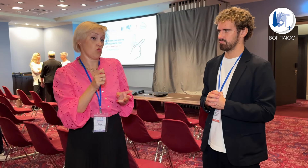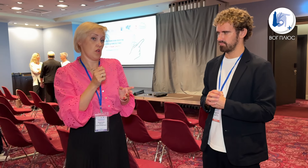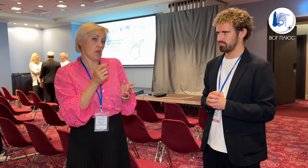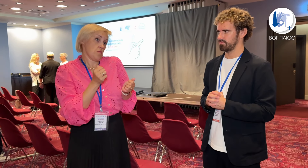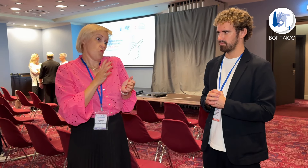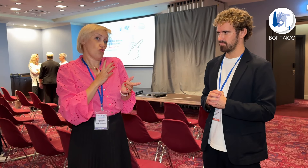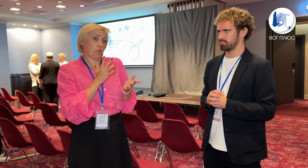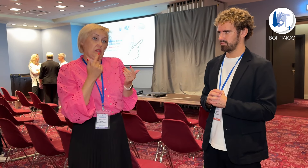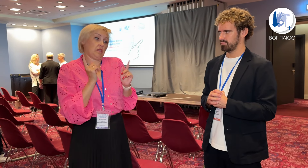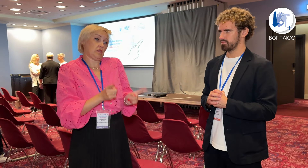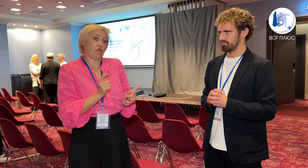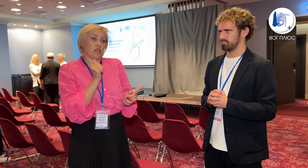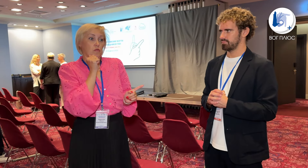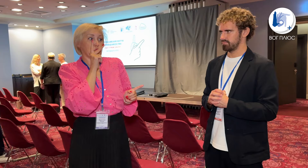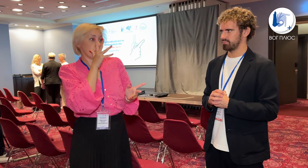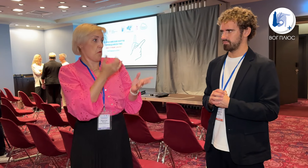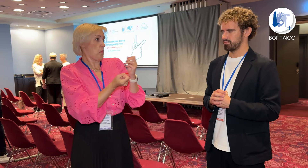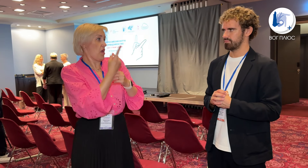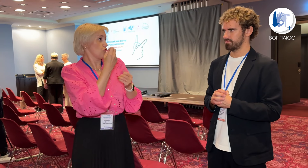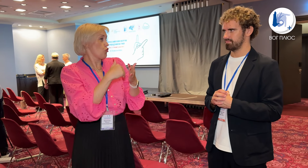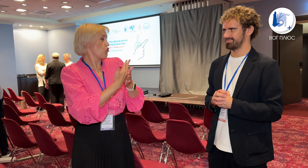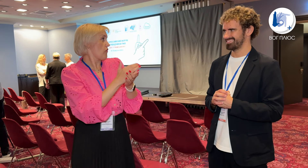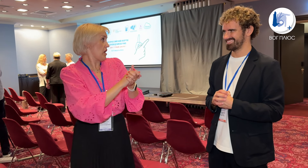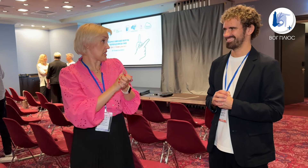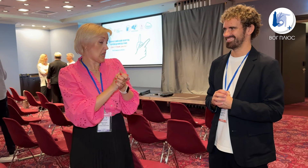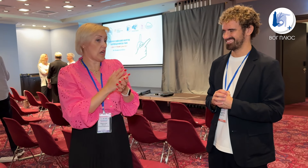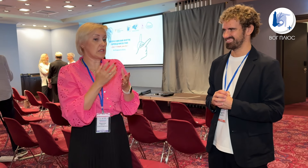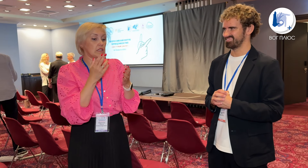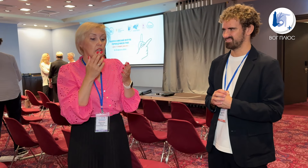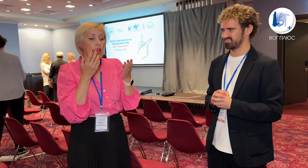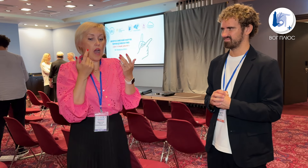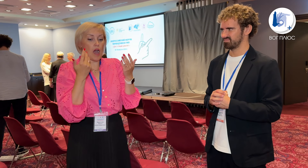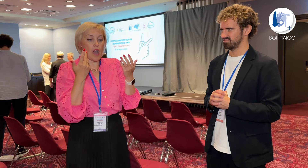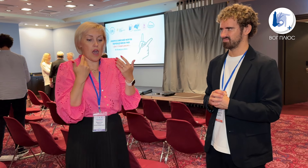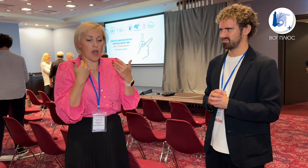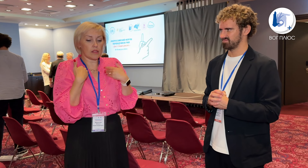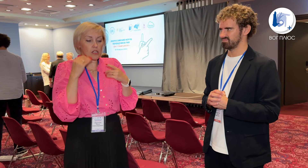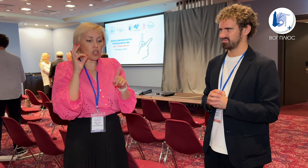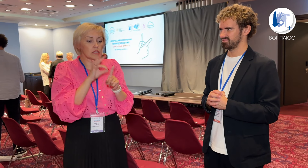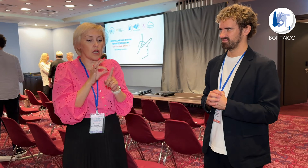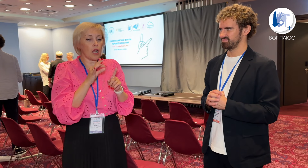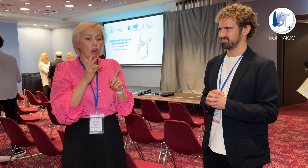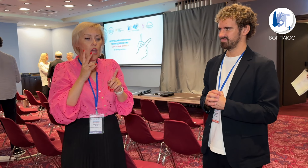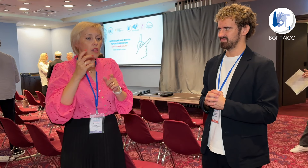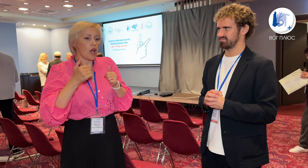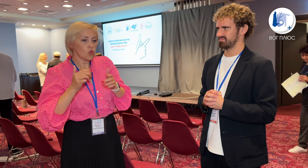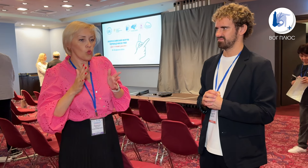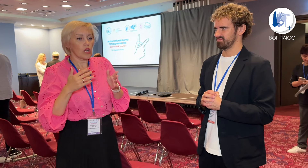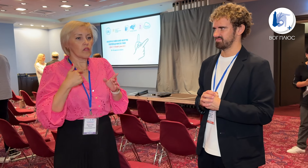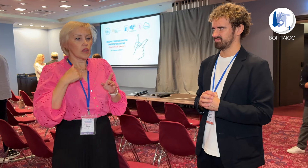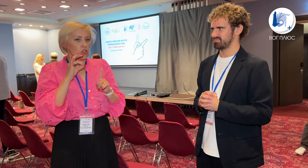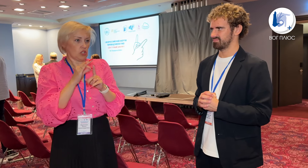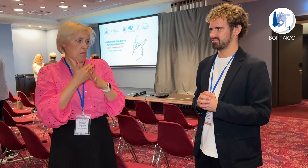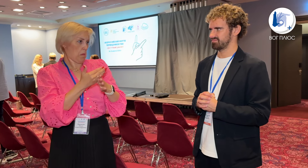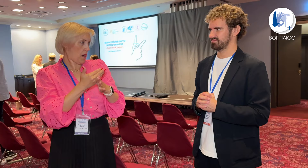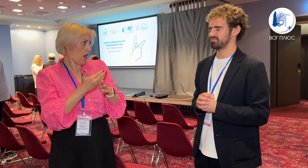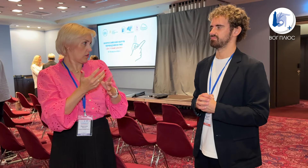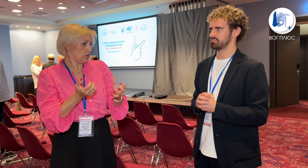И, может быть, в ближайшее время появятся новые ассоциации. Наша цель не конкурировать, наша цель - помогать,